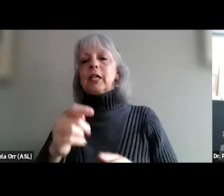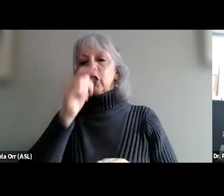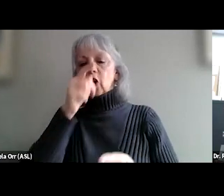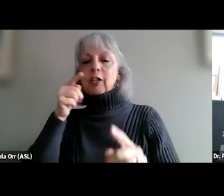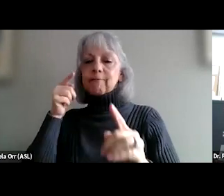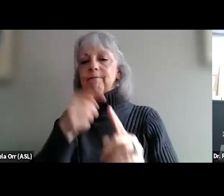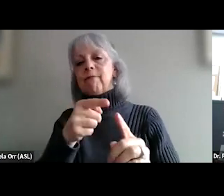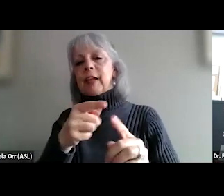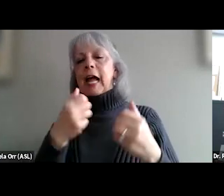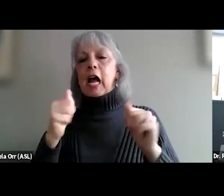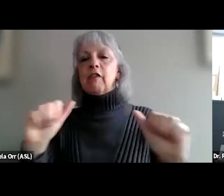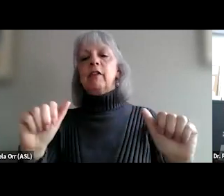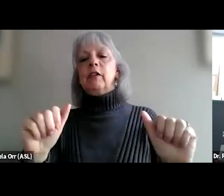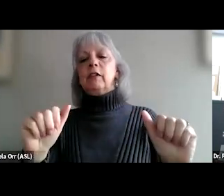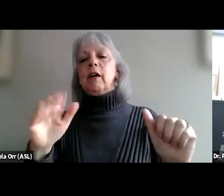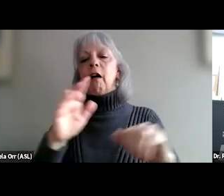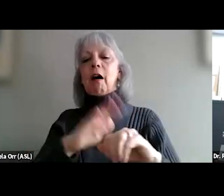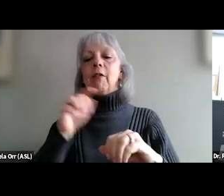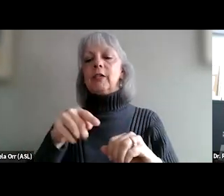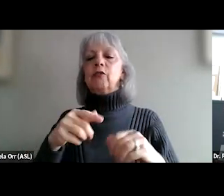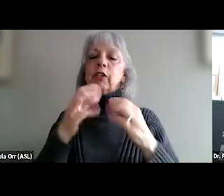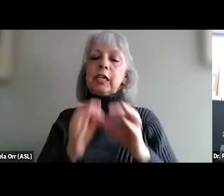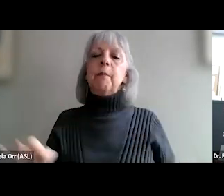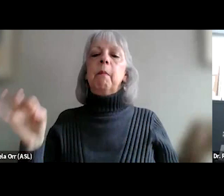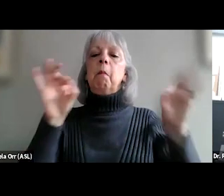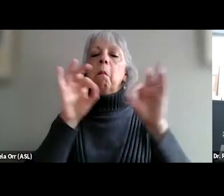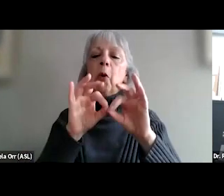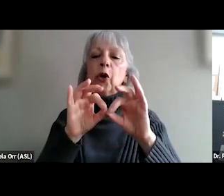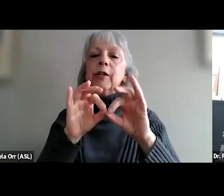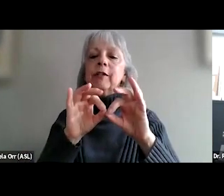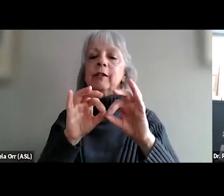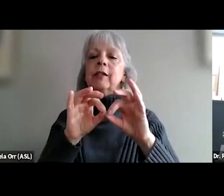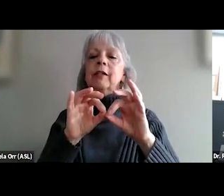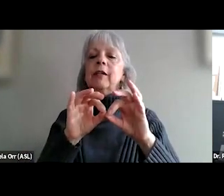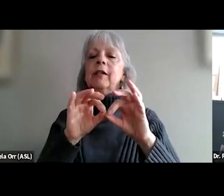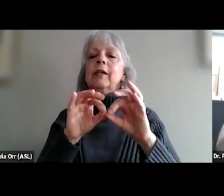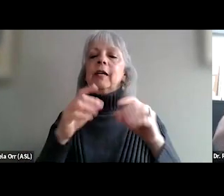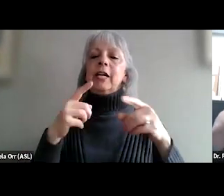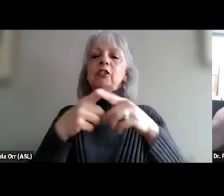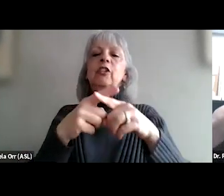enfocado precisamente en esta intersección crucial, esta intersección del consumo de drogas, las sobredosis